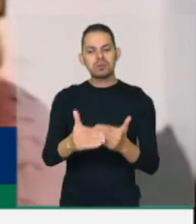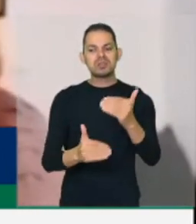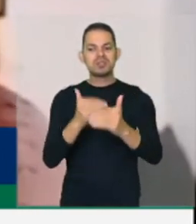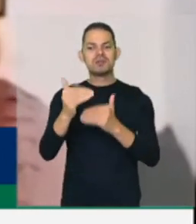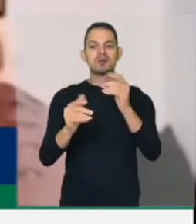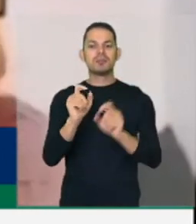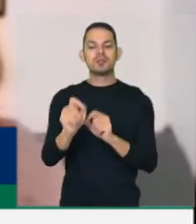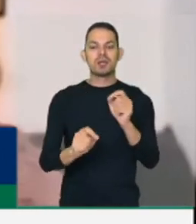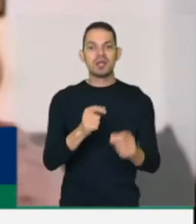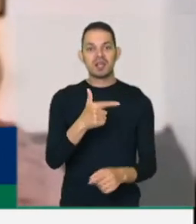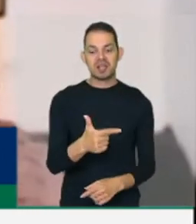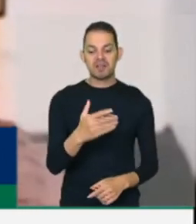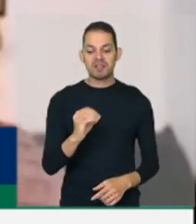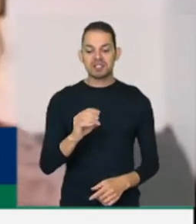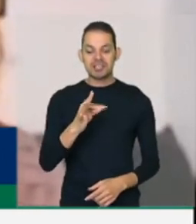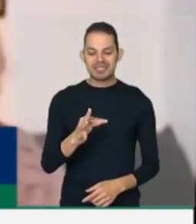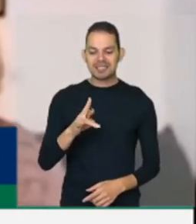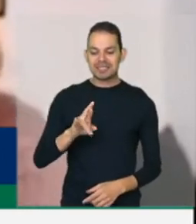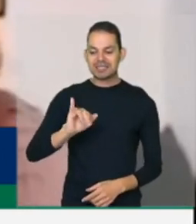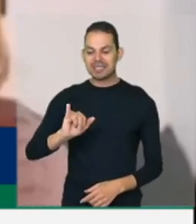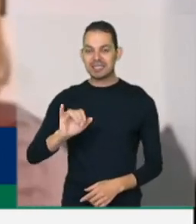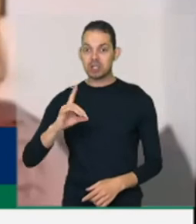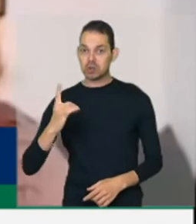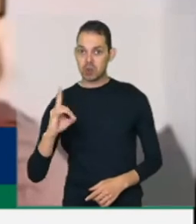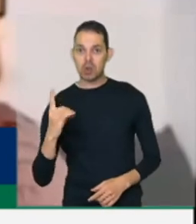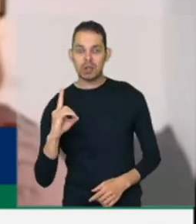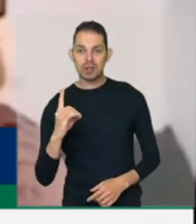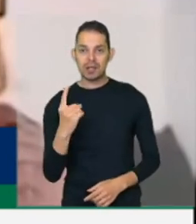TRILHÕES DE DÓ LARES, É 1/3 DO SEU PN B. PARA